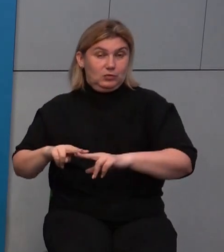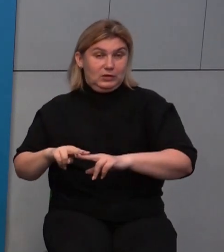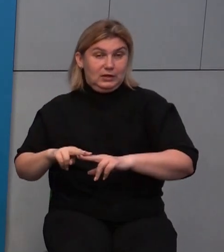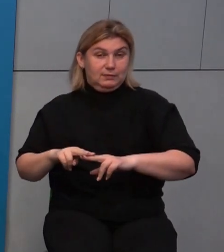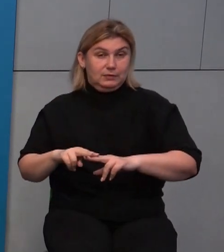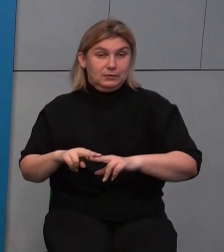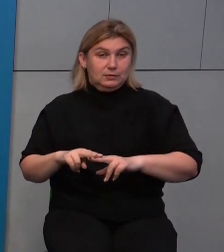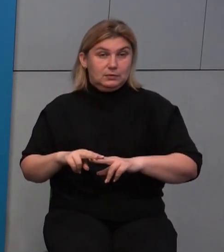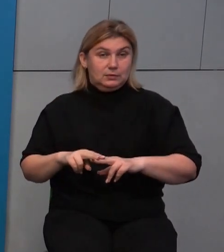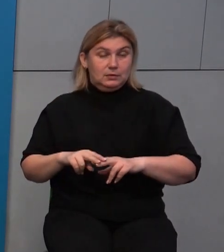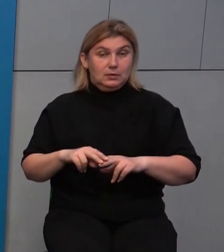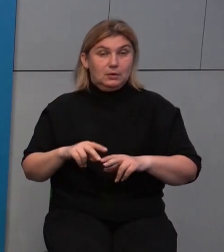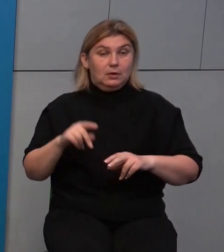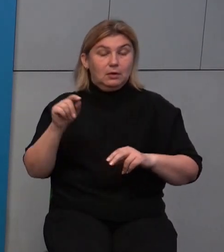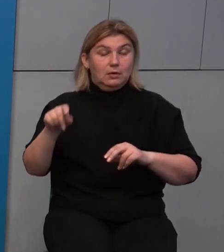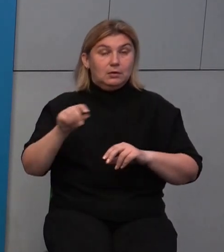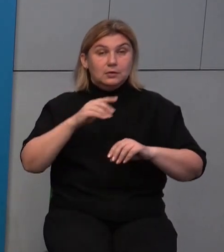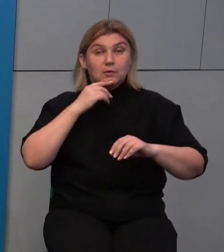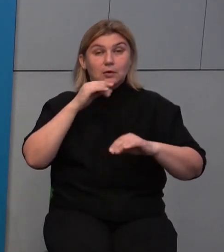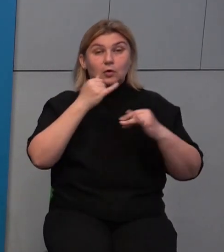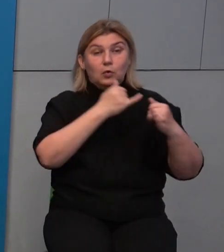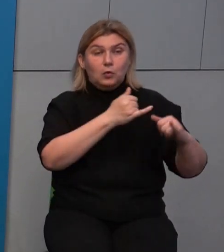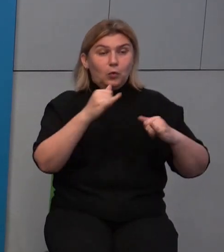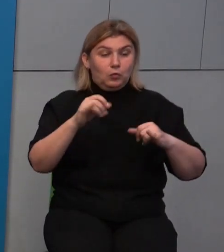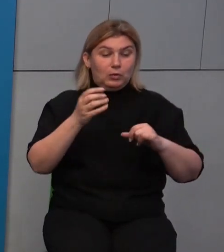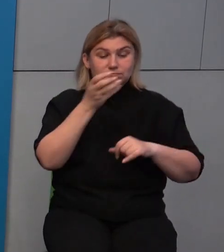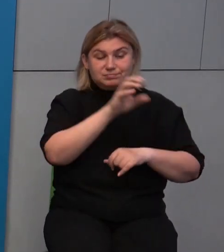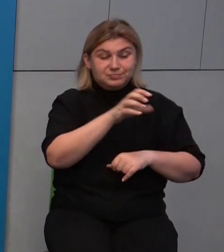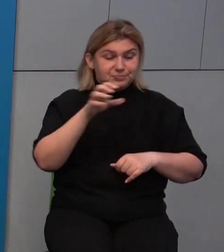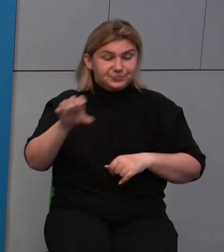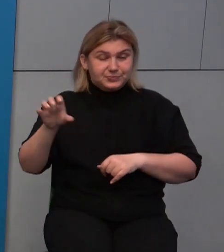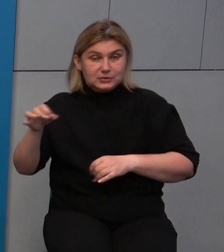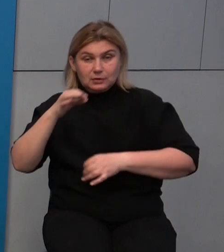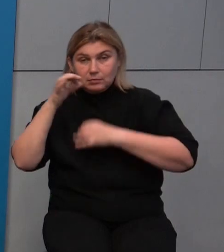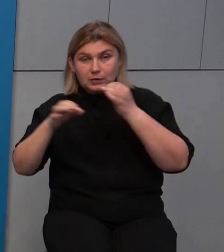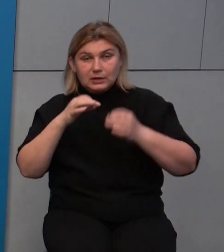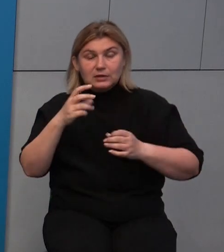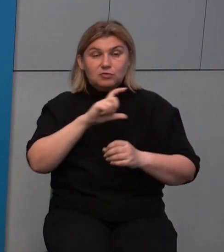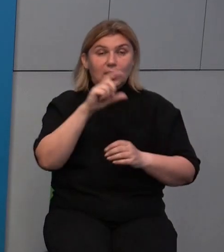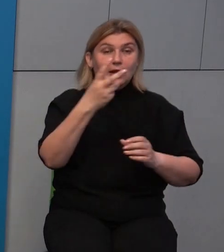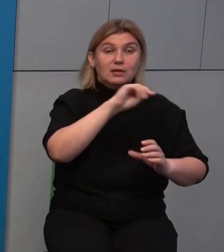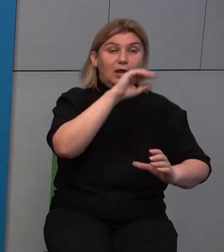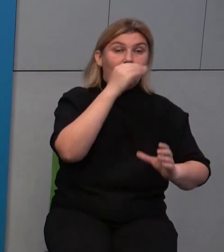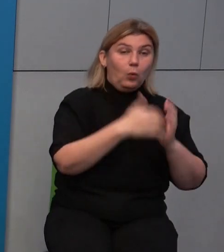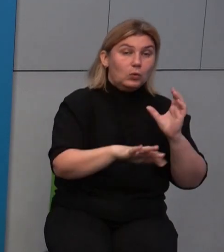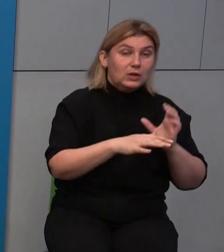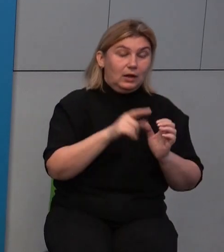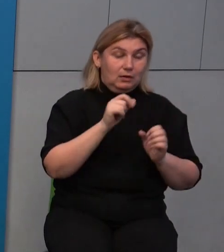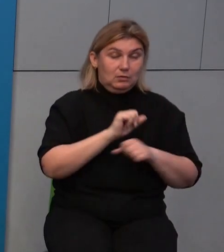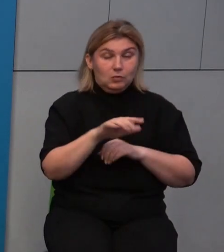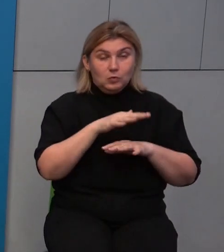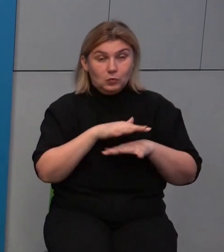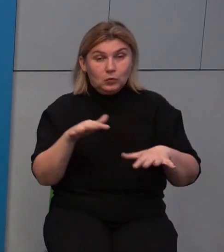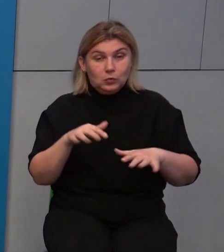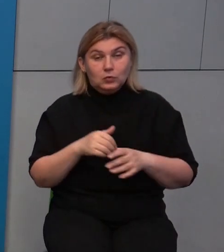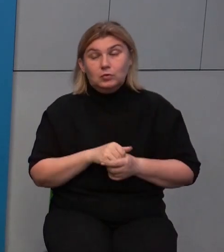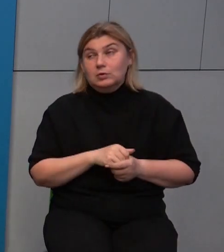On to rozsiał w swoich opowieściach, właśnie w "Czasie nieutraconym" jest tego mnóstwo,